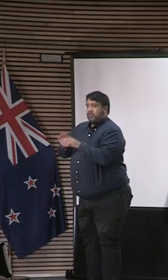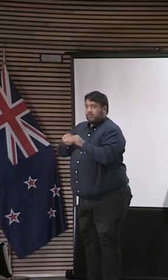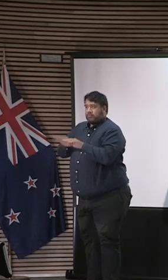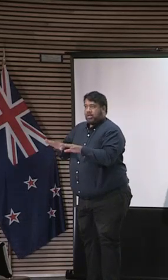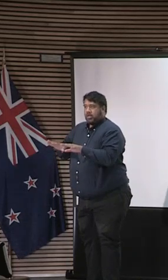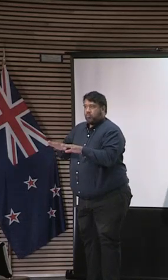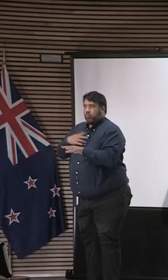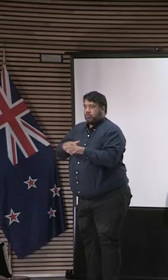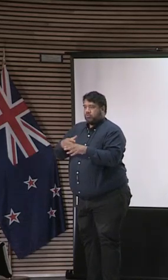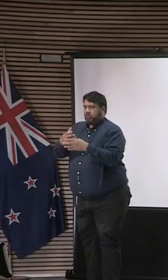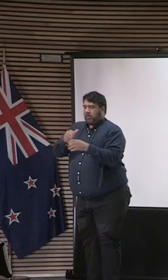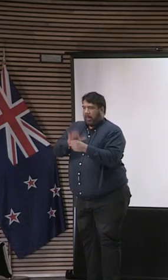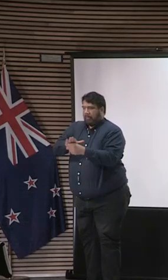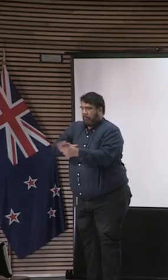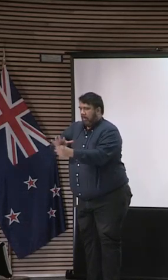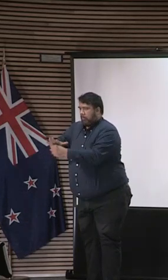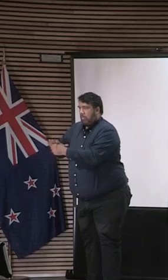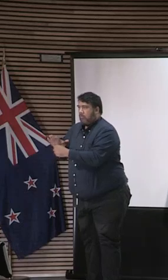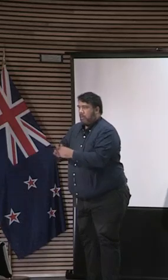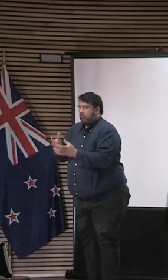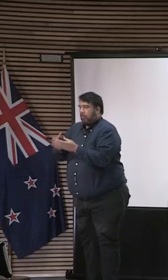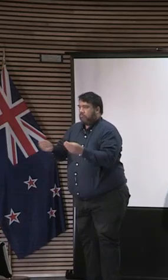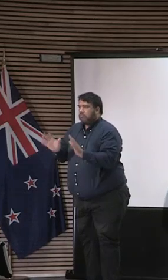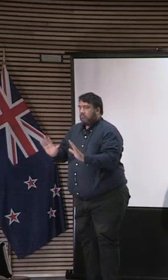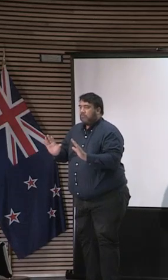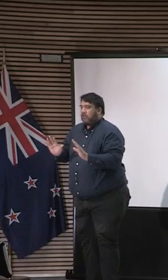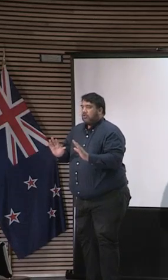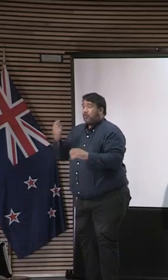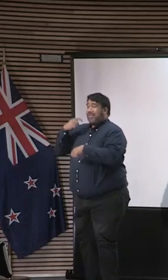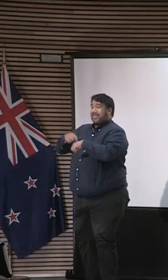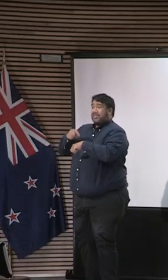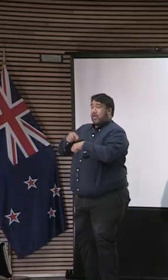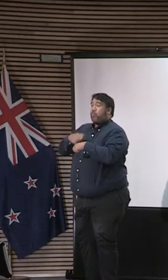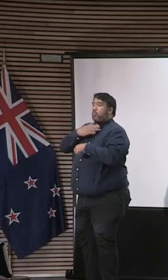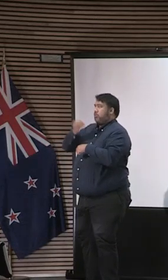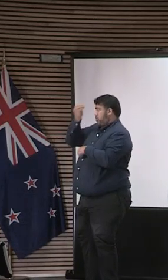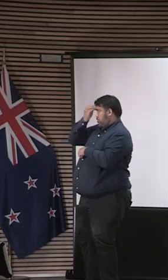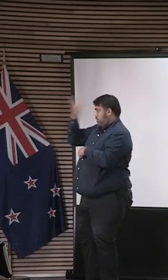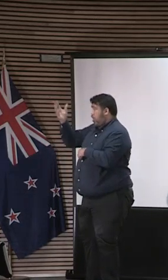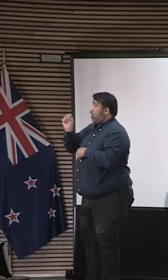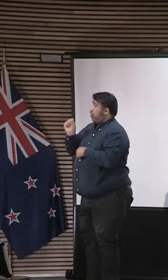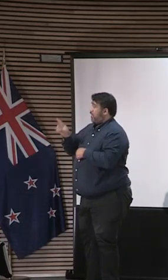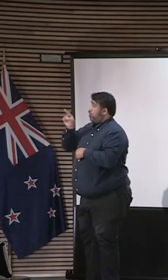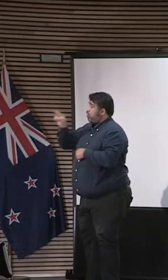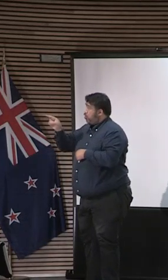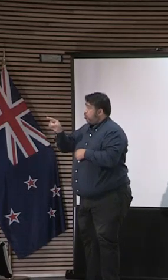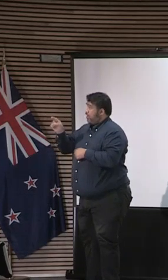tirohanga hauora hauora. I taku